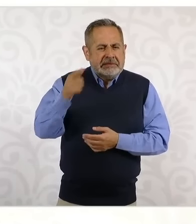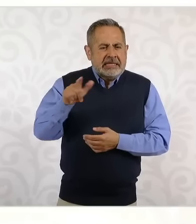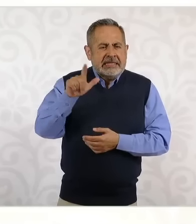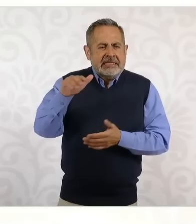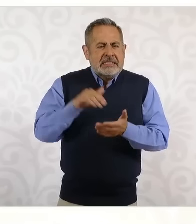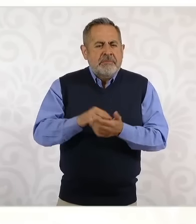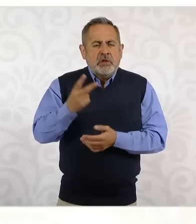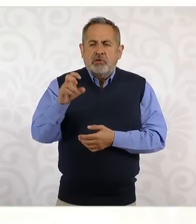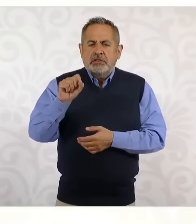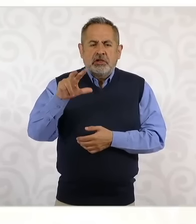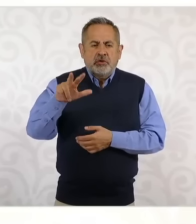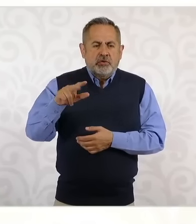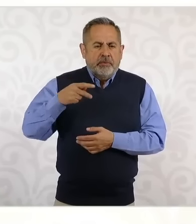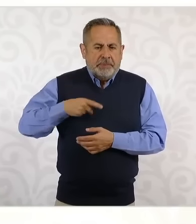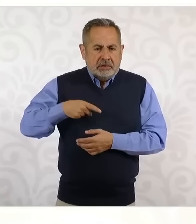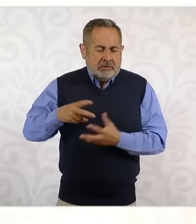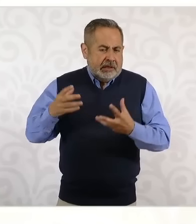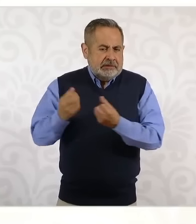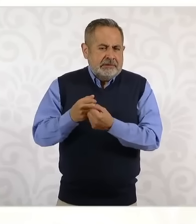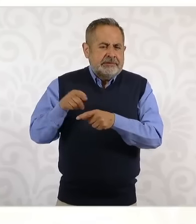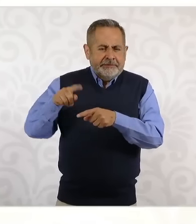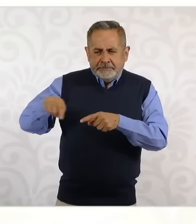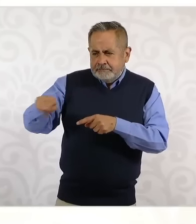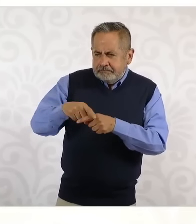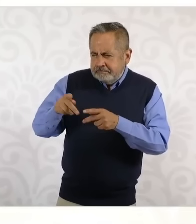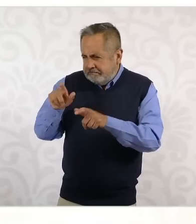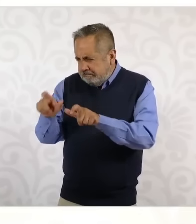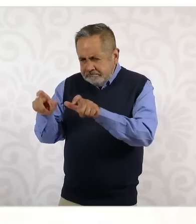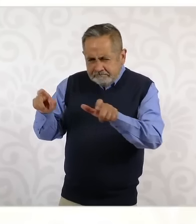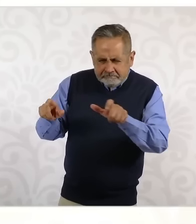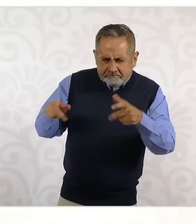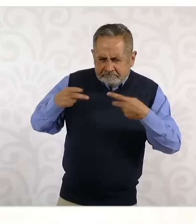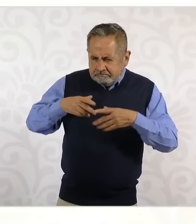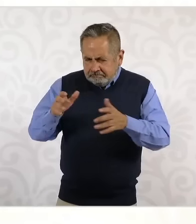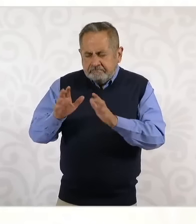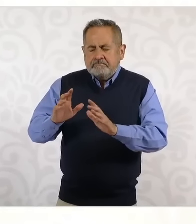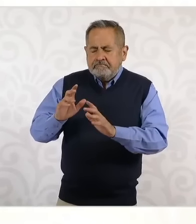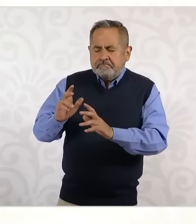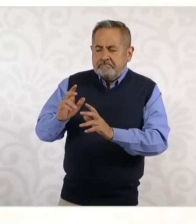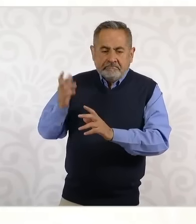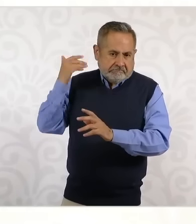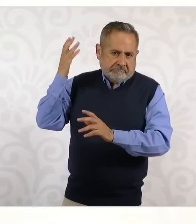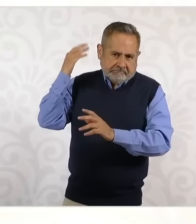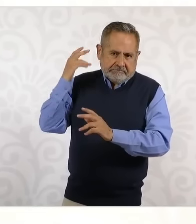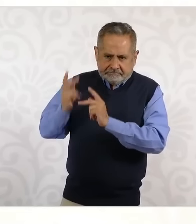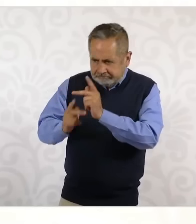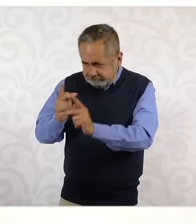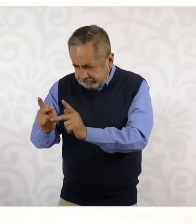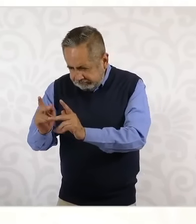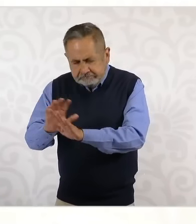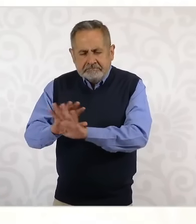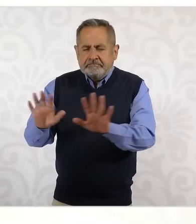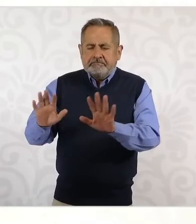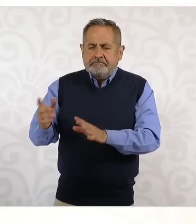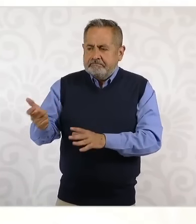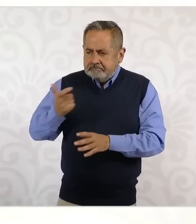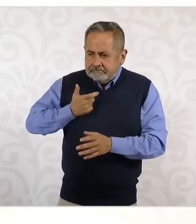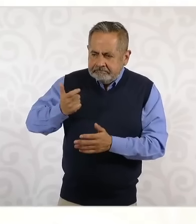y 17,268 pequeños productores. En total, en total esta acción que ha instruido la